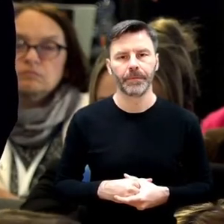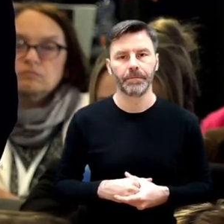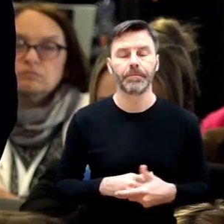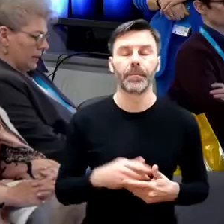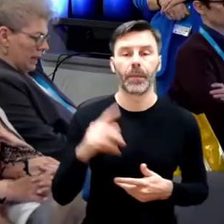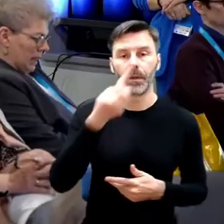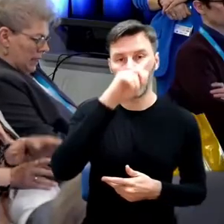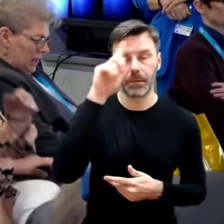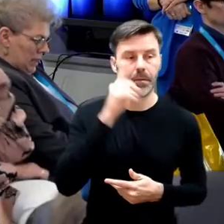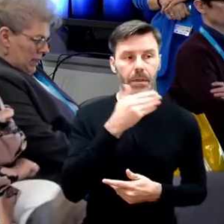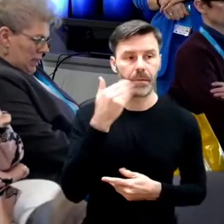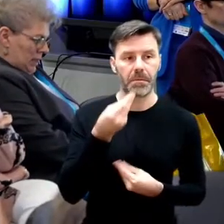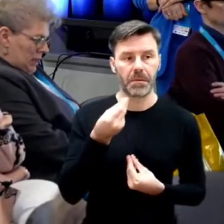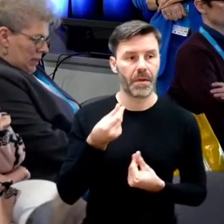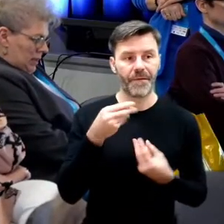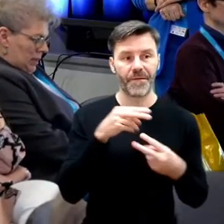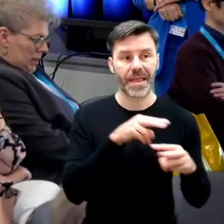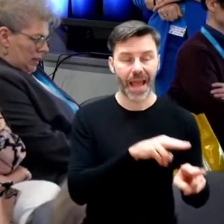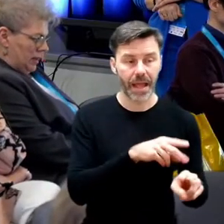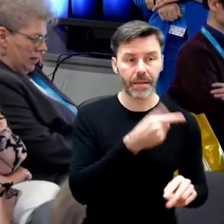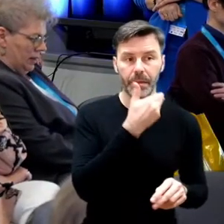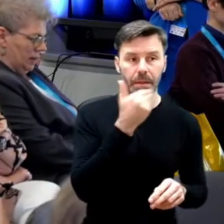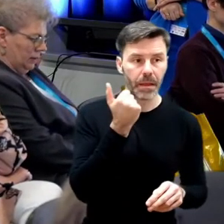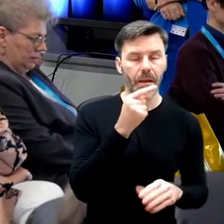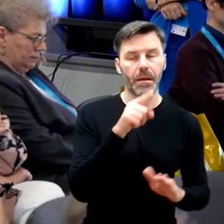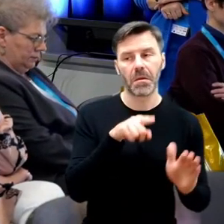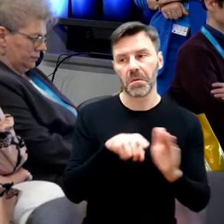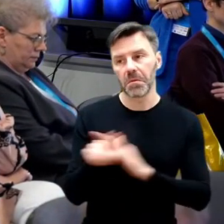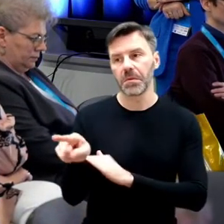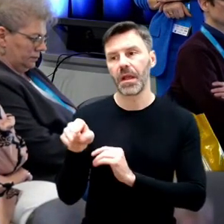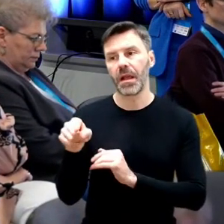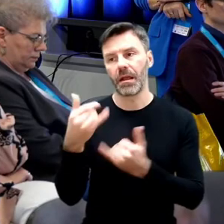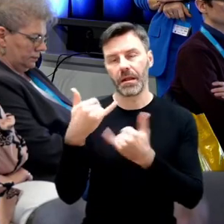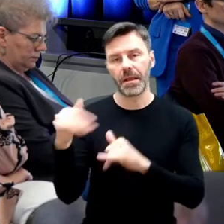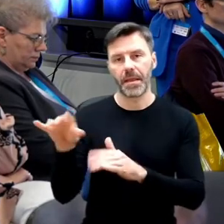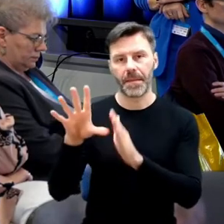w których studiowały i mogłyby pracować i na przykład do rodziców